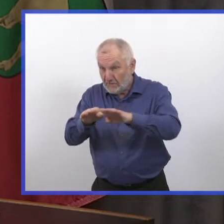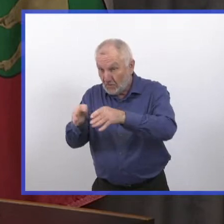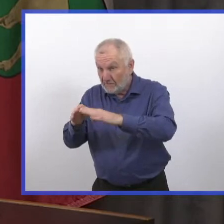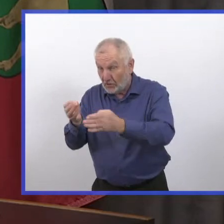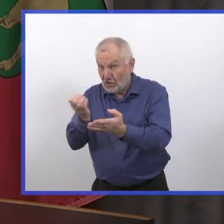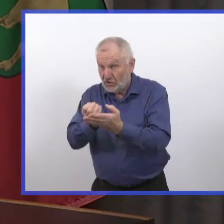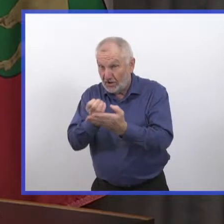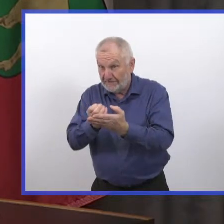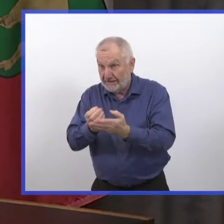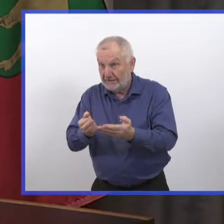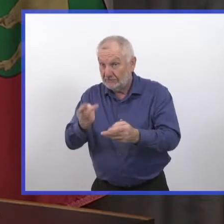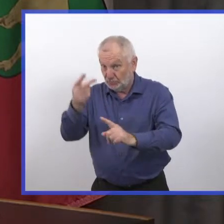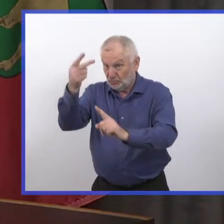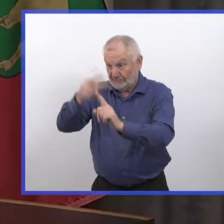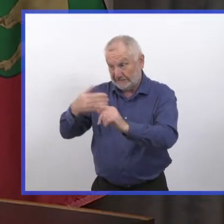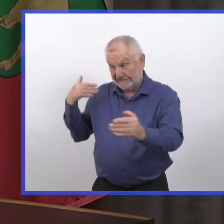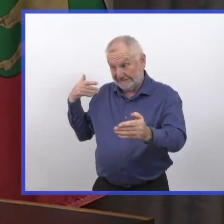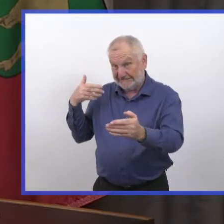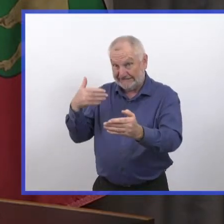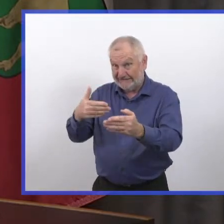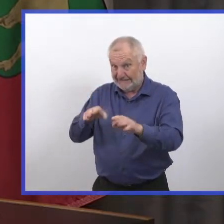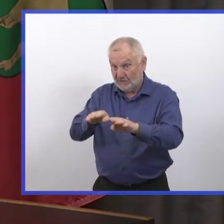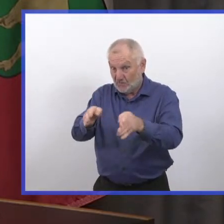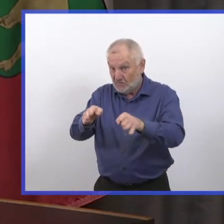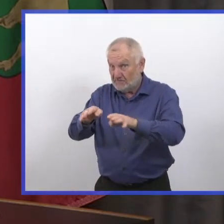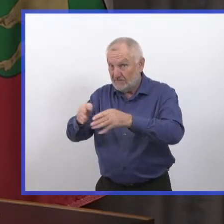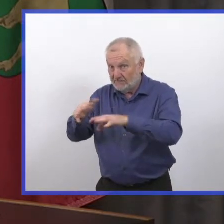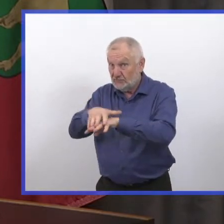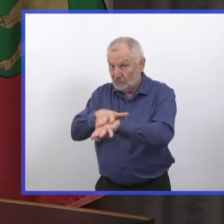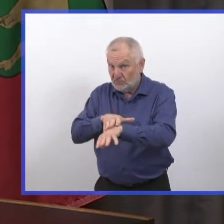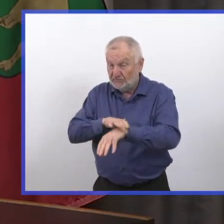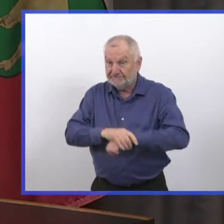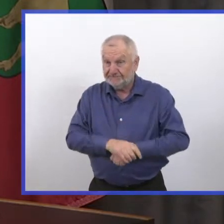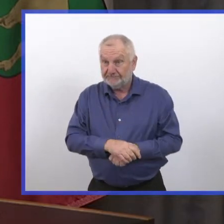lorsqu'ils ont créé les vaccins contre la COVID-19.